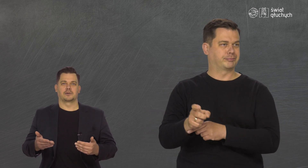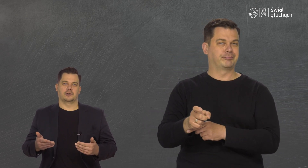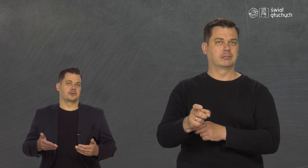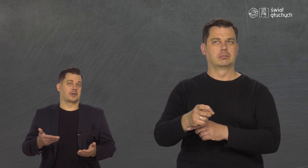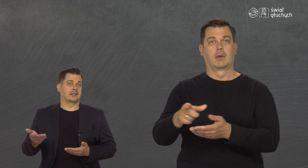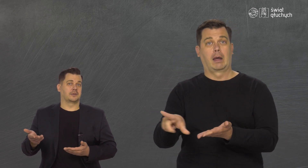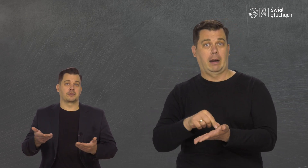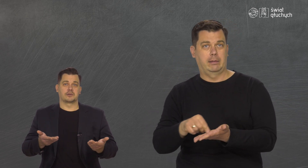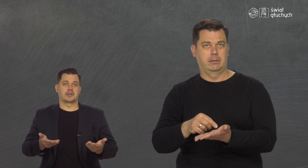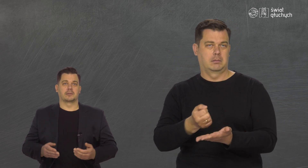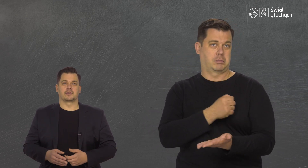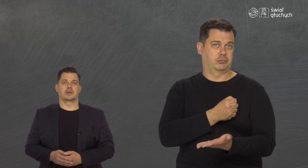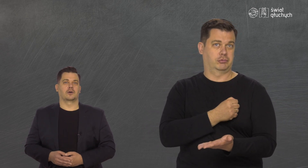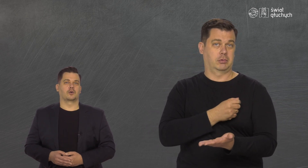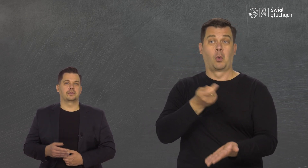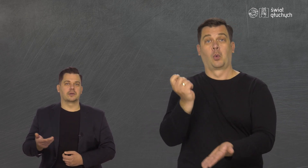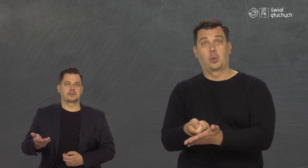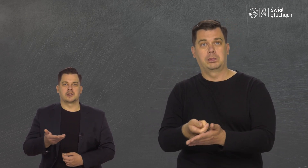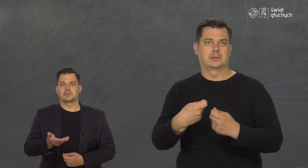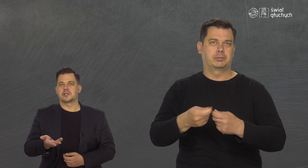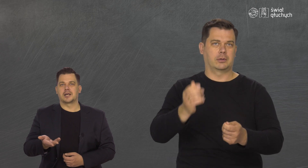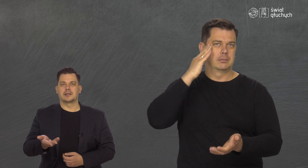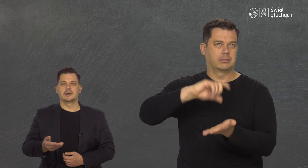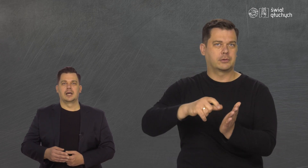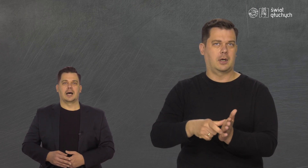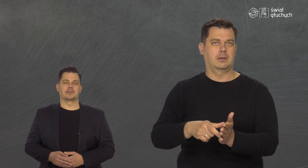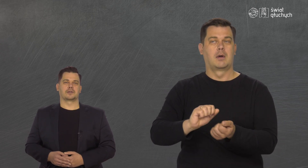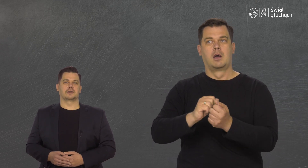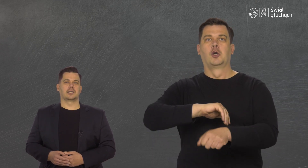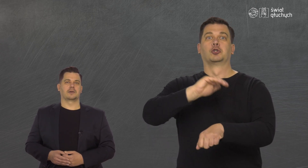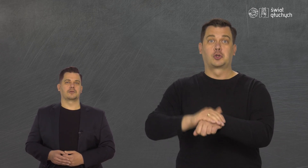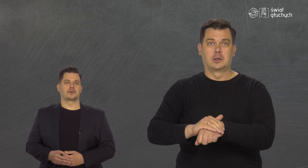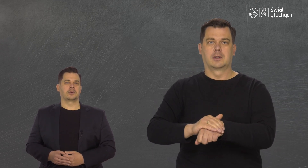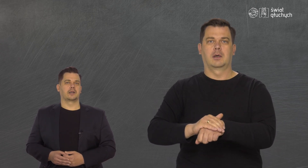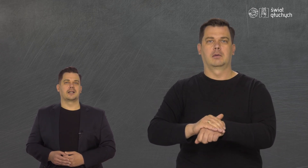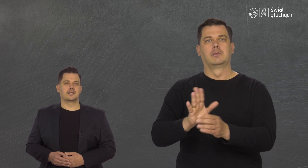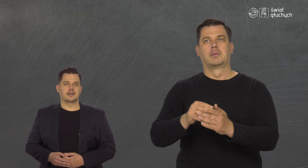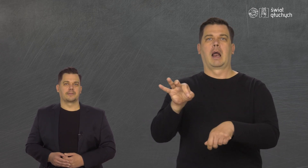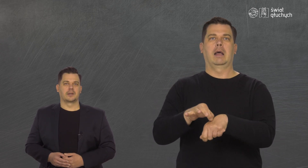Może chodzić o kredyt czy pożyczkę, może o kupno lub sprzedaż mieszkania, albo zgodę na jakąś formę leczenia.